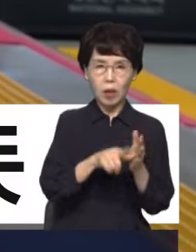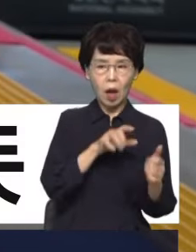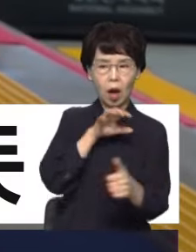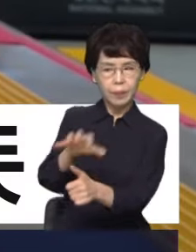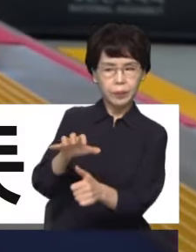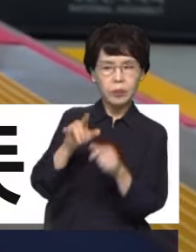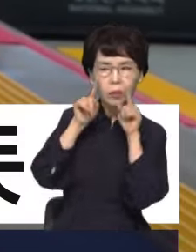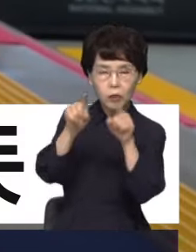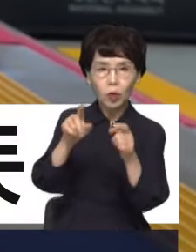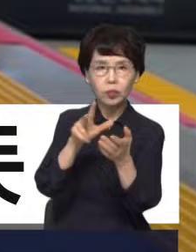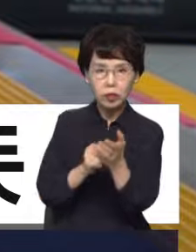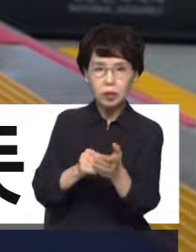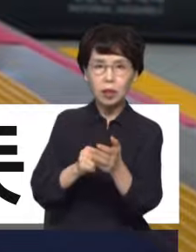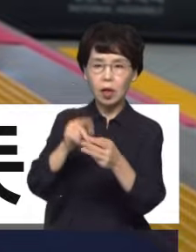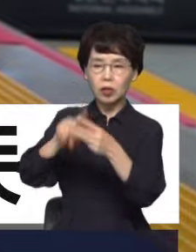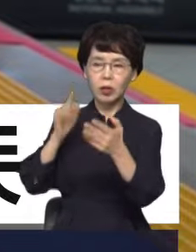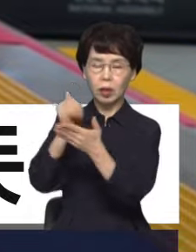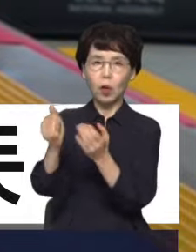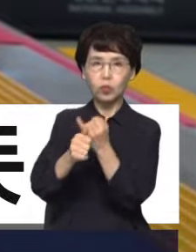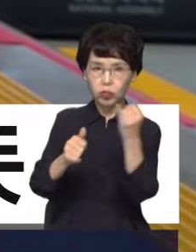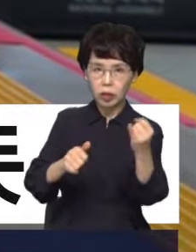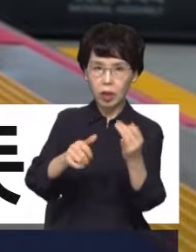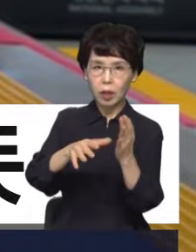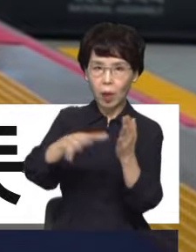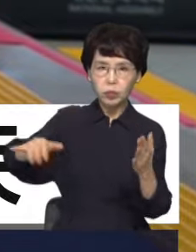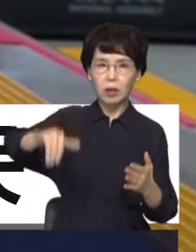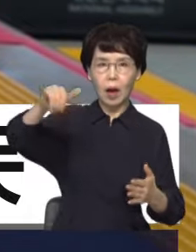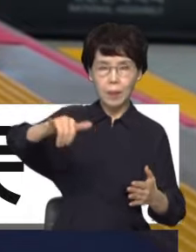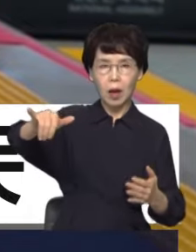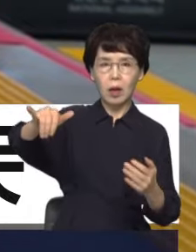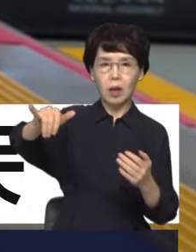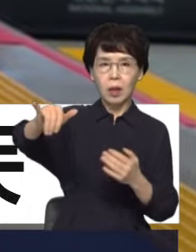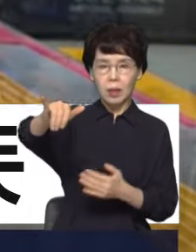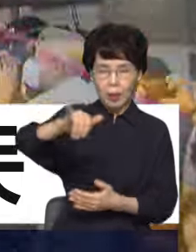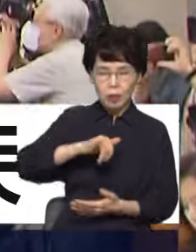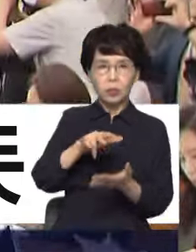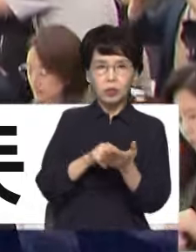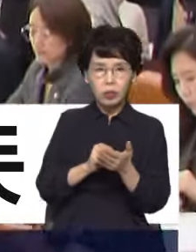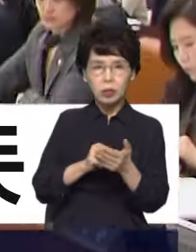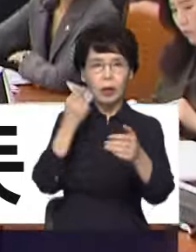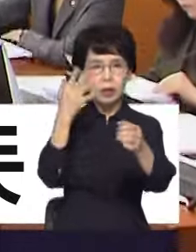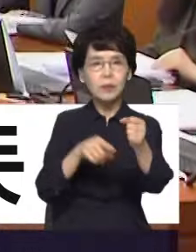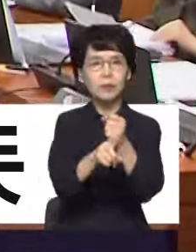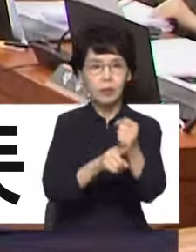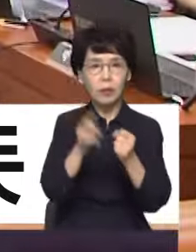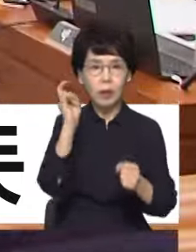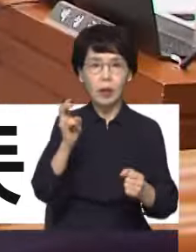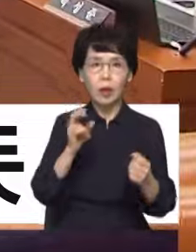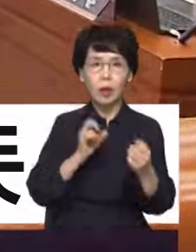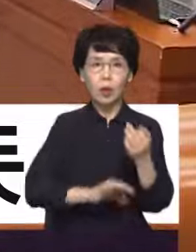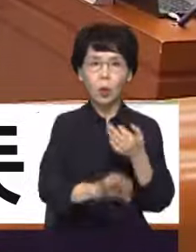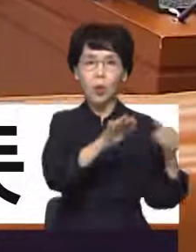사건 수사 외압 의혹과 함께 김건희 여사의 명품 가방 수수 의혹에 대한 질의도 집중될 것으로 보입니다. 또 동해 유전 개발 발표와 김진표 전